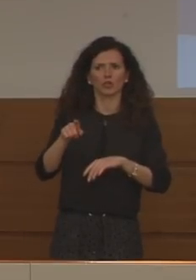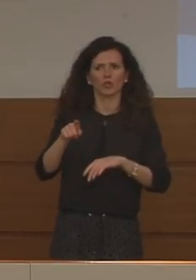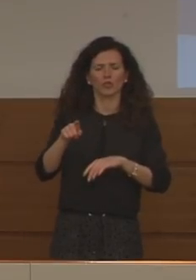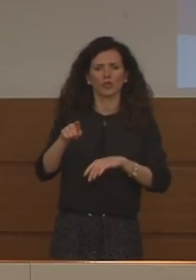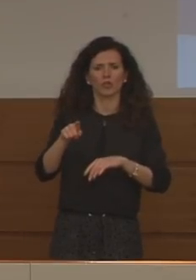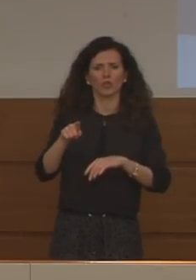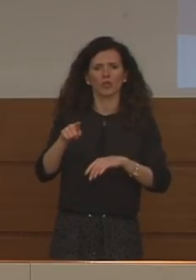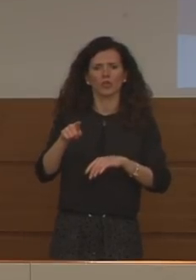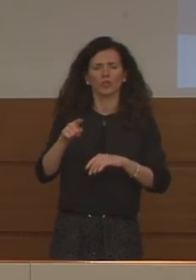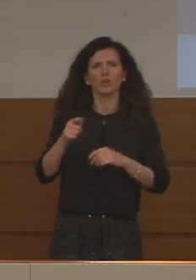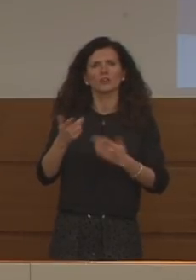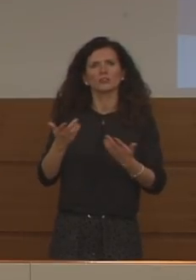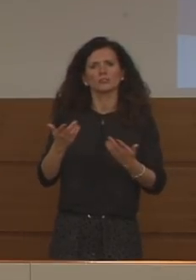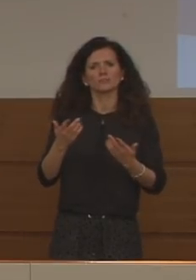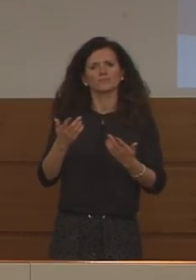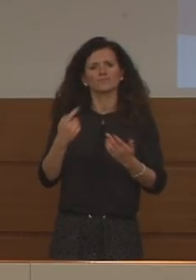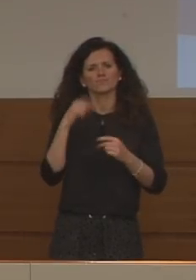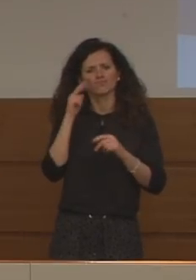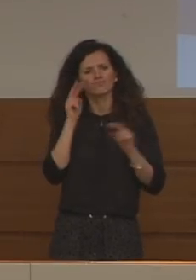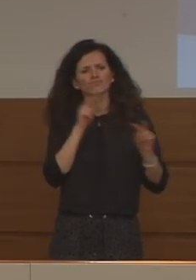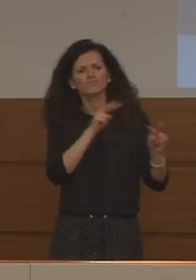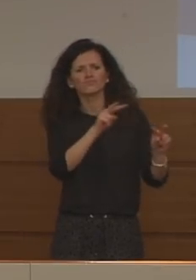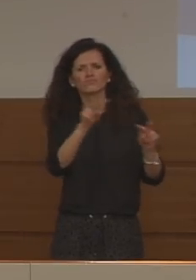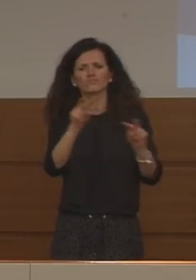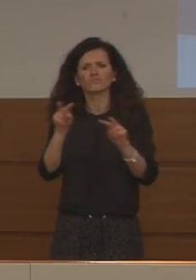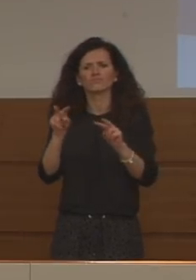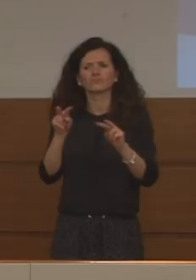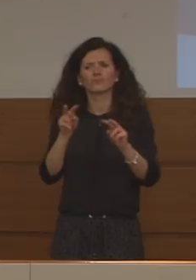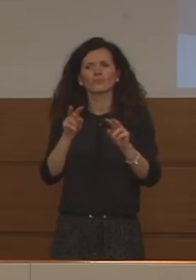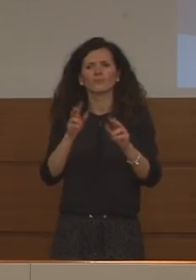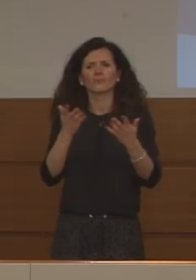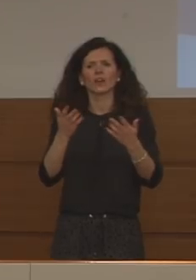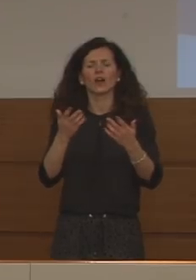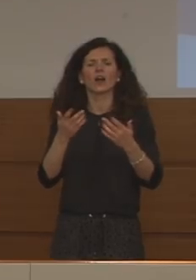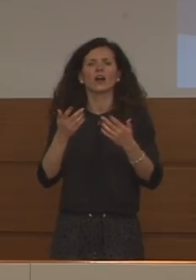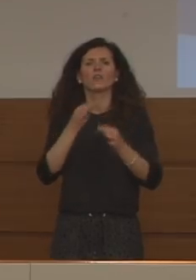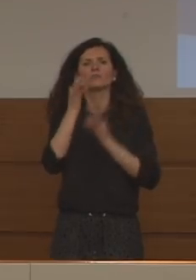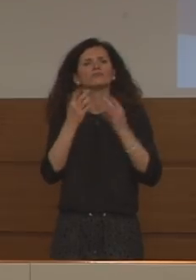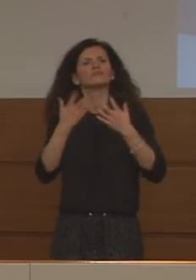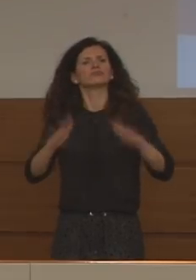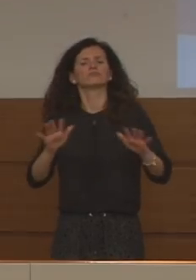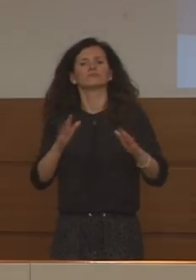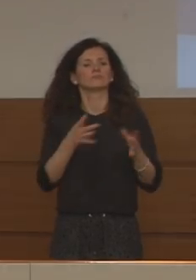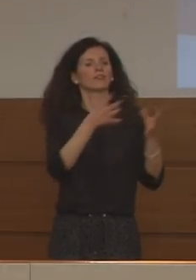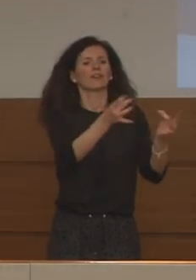la possibilità di trasmettere l'infezione ad altri. Questa è un pò la